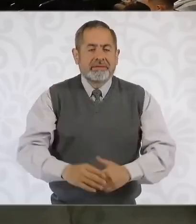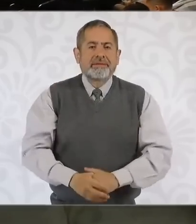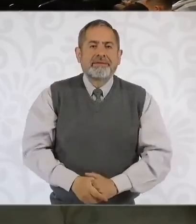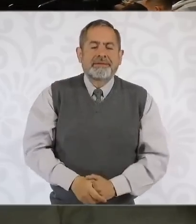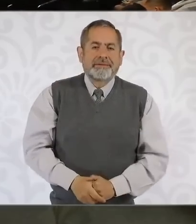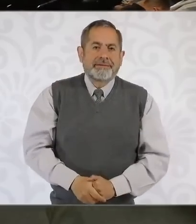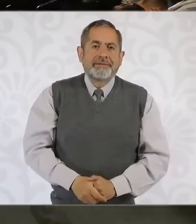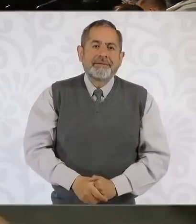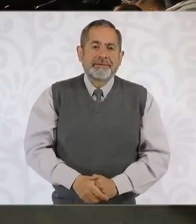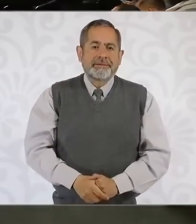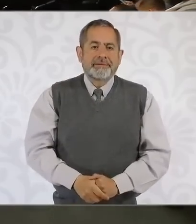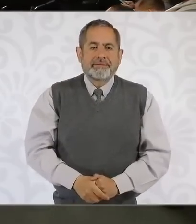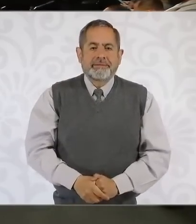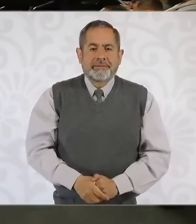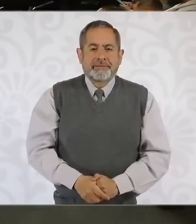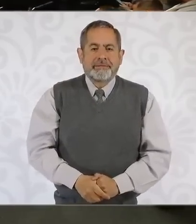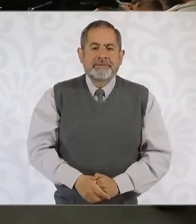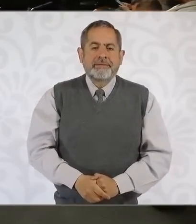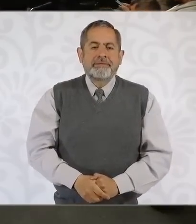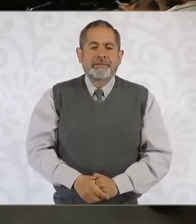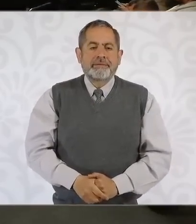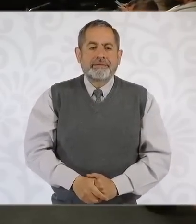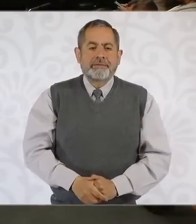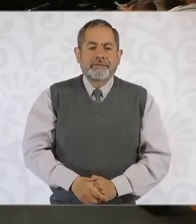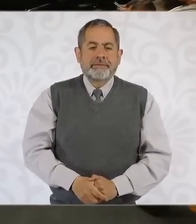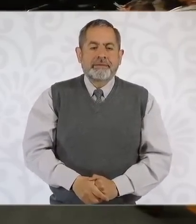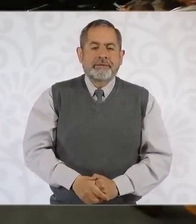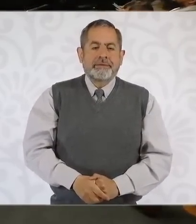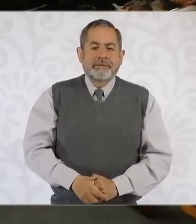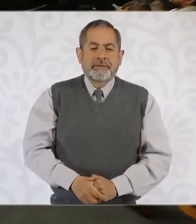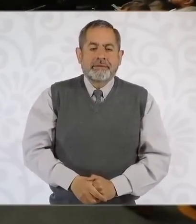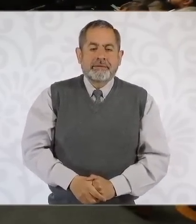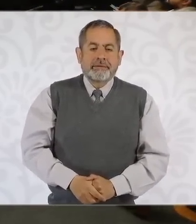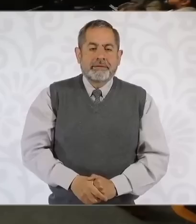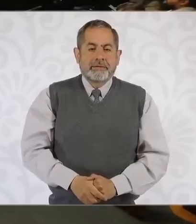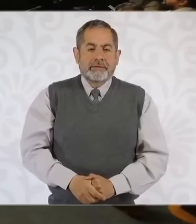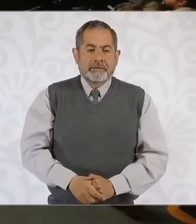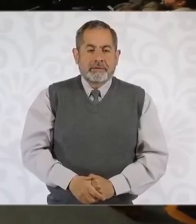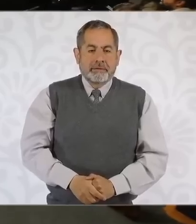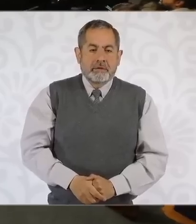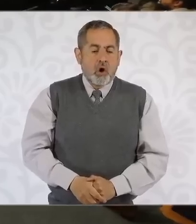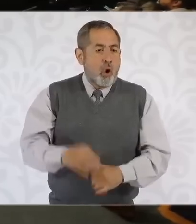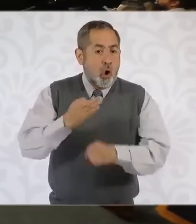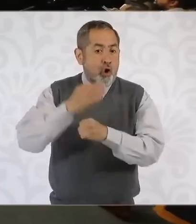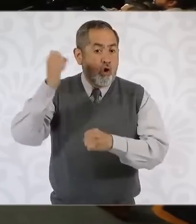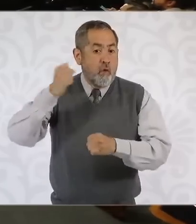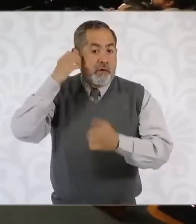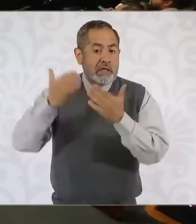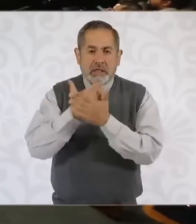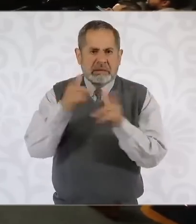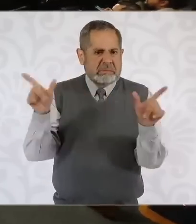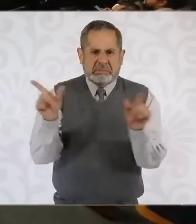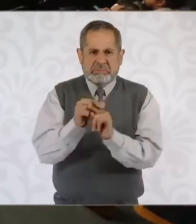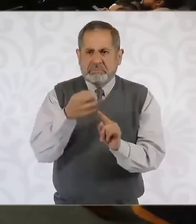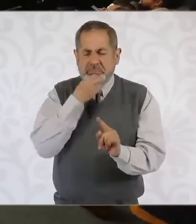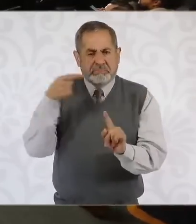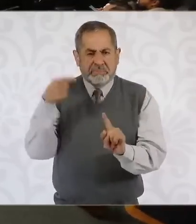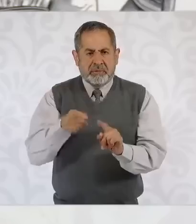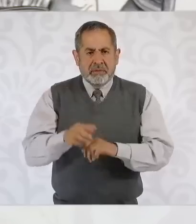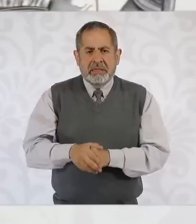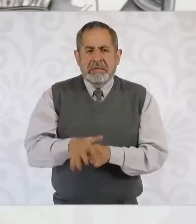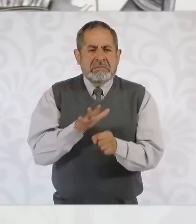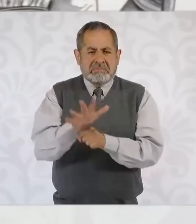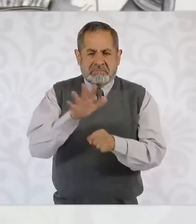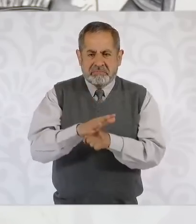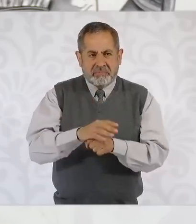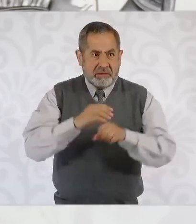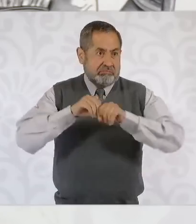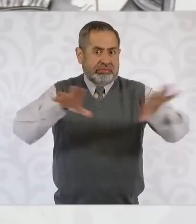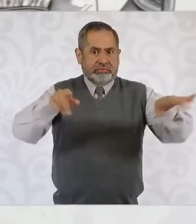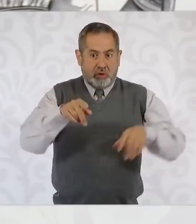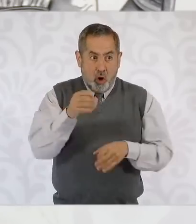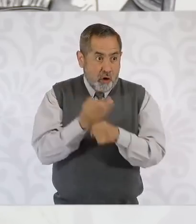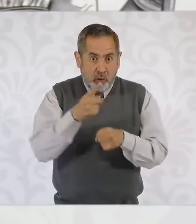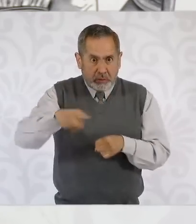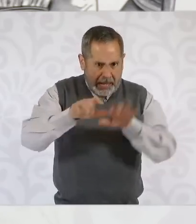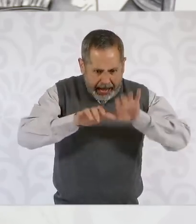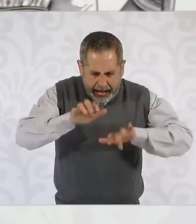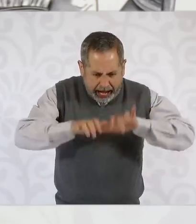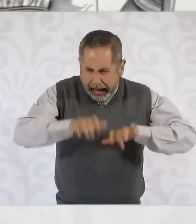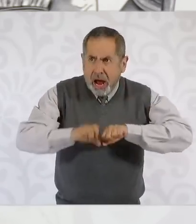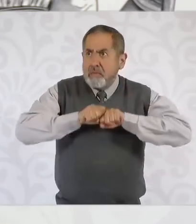acá vamos a ha ser corta hoy la conferencia ya hay suficiente nota Supongo Buen buenos días